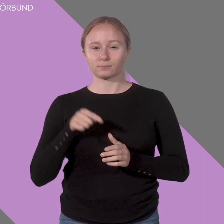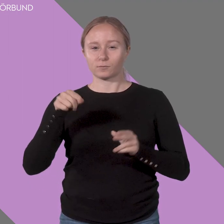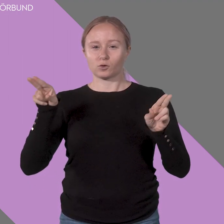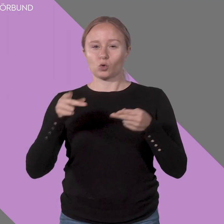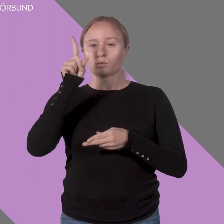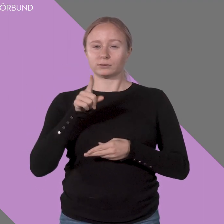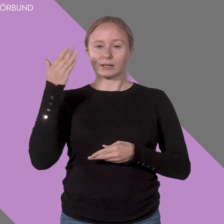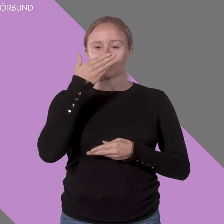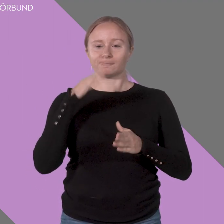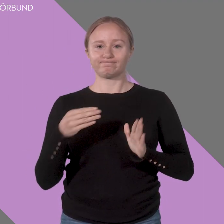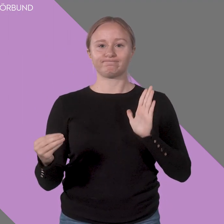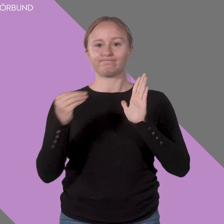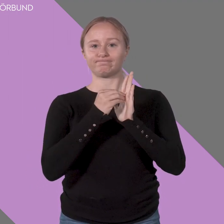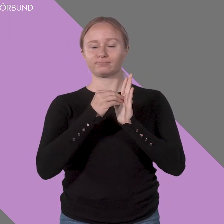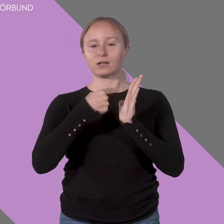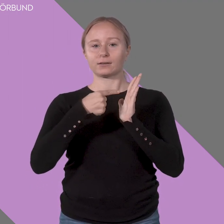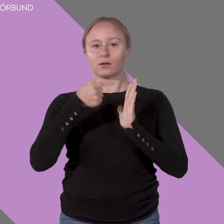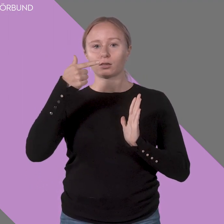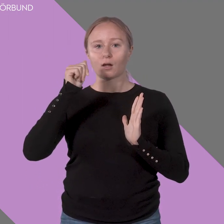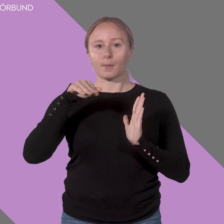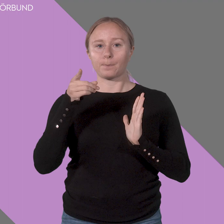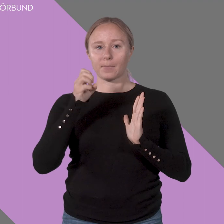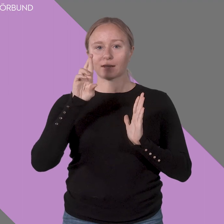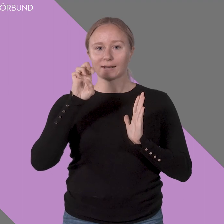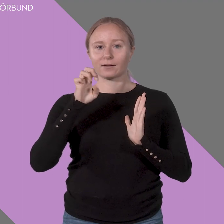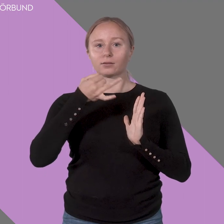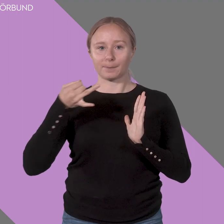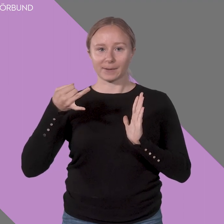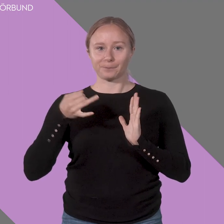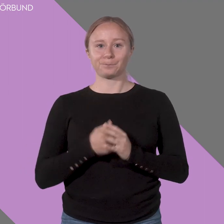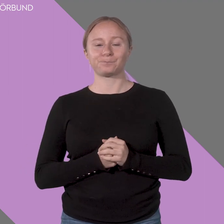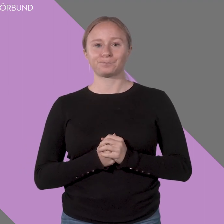Den senaste inspelningen som lagts till heter "Tampere".